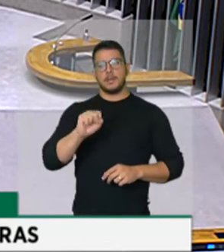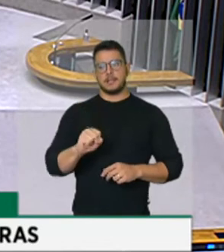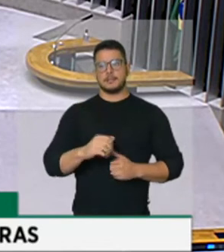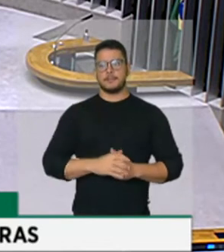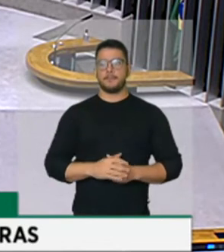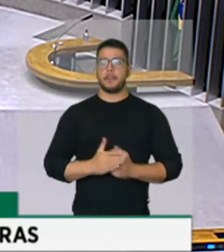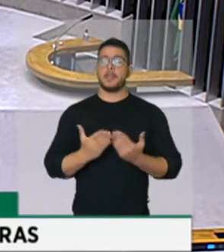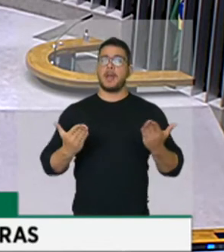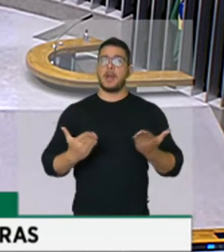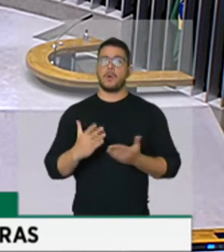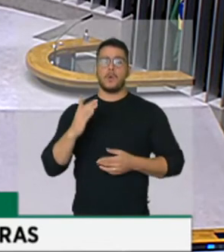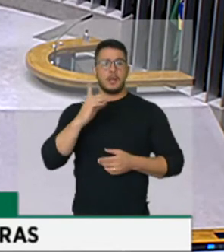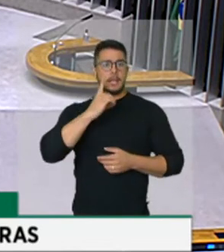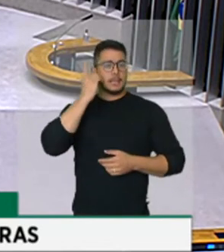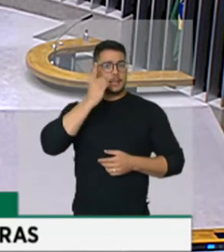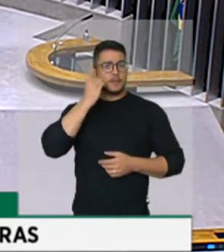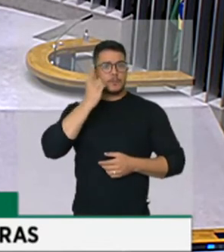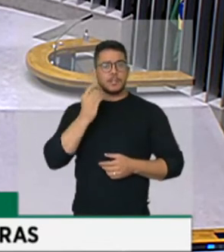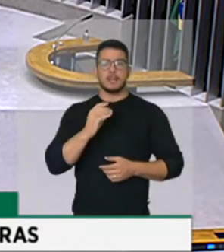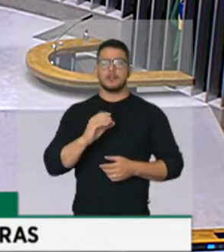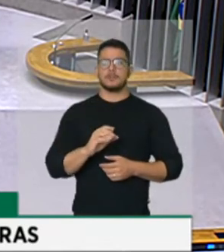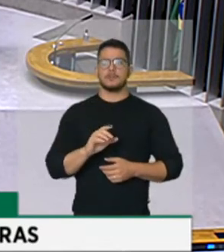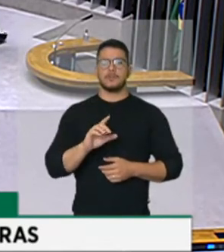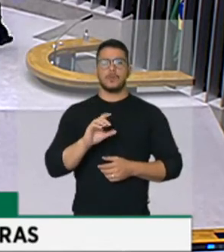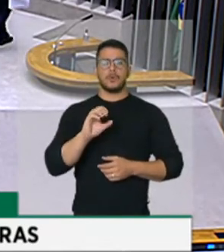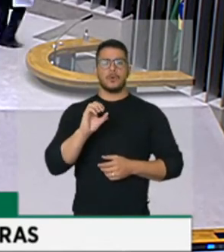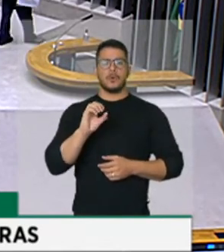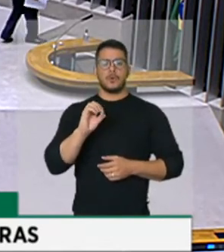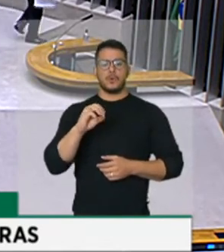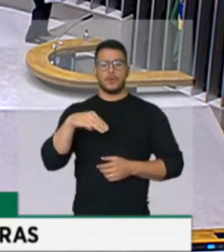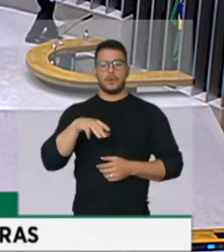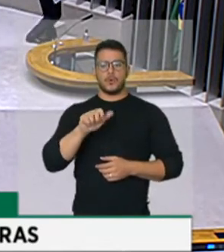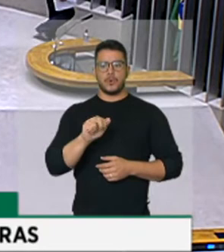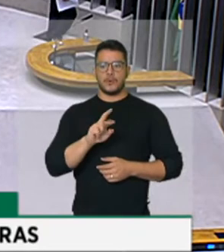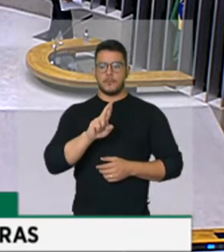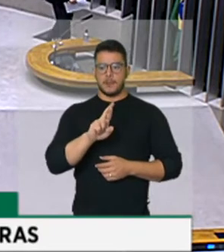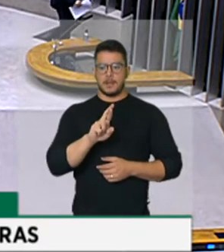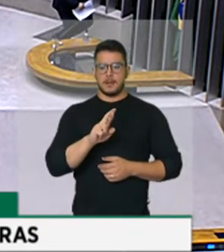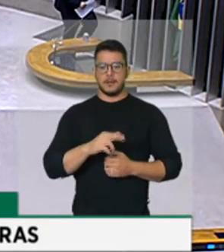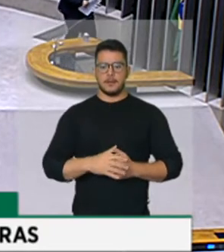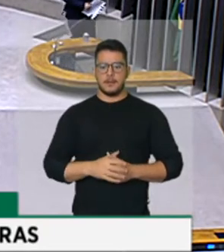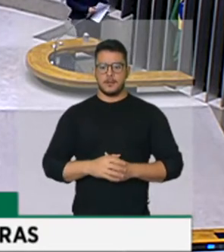PRESIDENTE. SOMOS FAVORÁVEIS É PRIVATIZAÇÃO DE ELETROBRAS, PENSANDO NO FUTURO DO BRASIL.